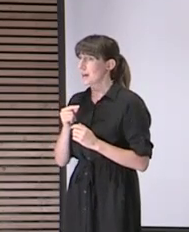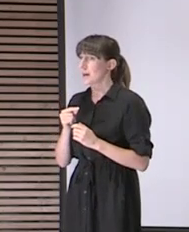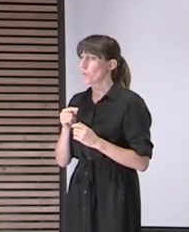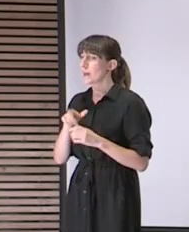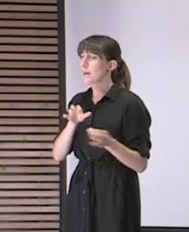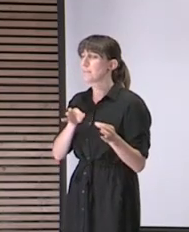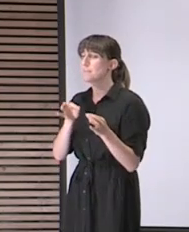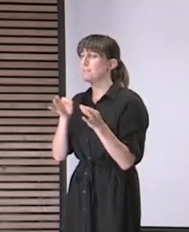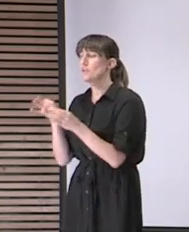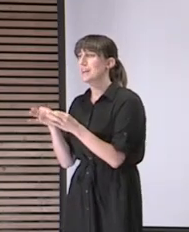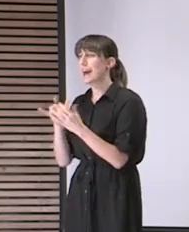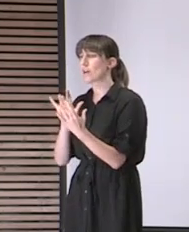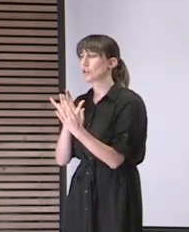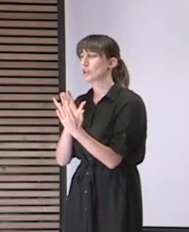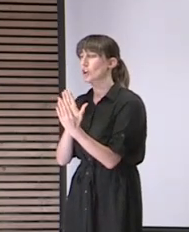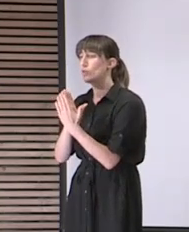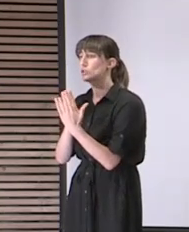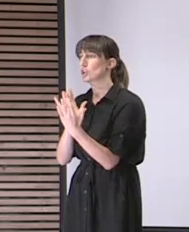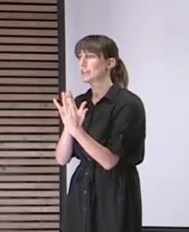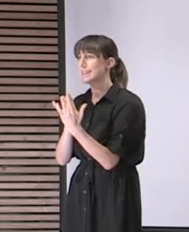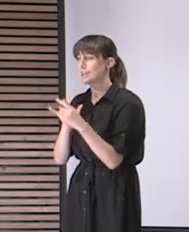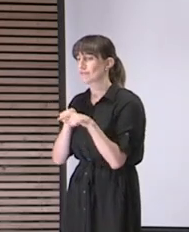190 personas además de los que están en las unidades de salud pública, por lo que hay mucha